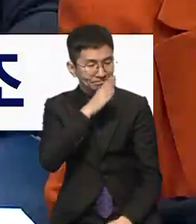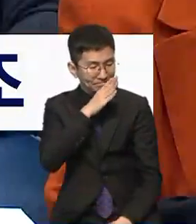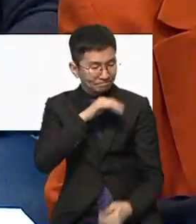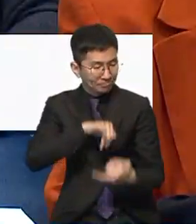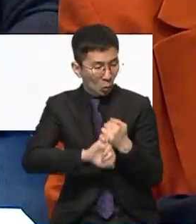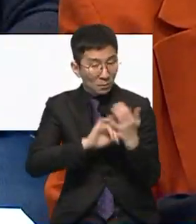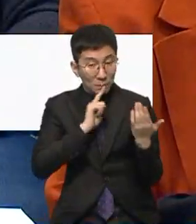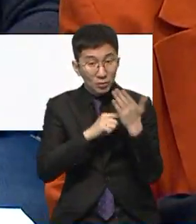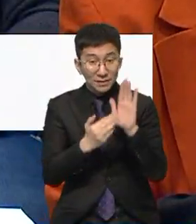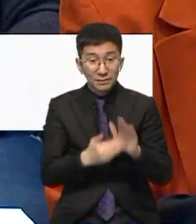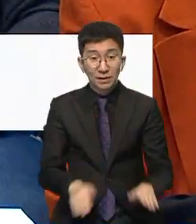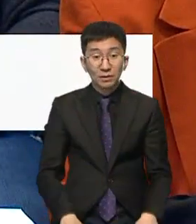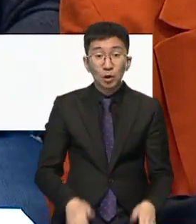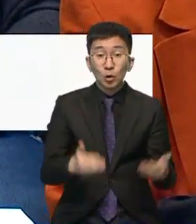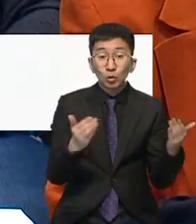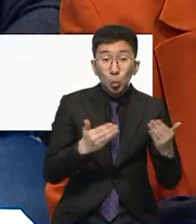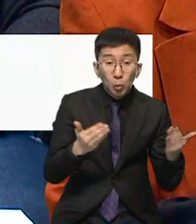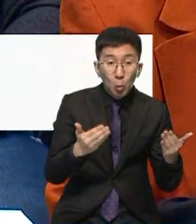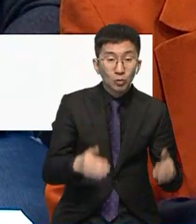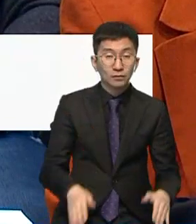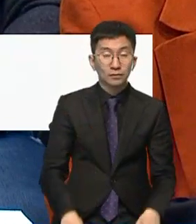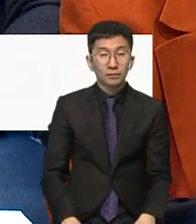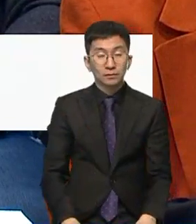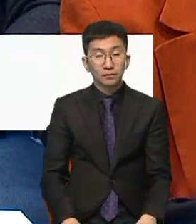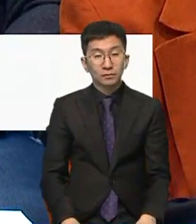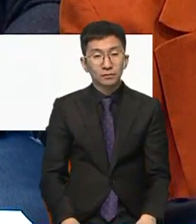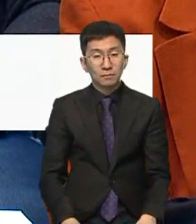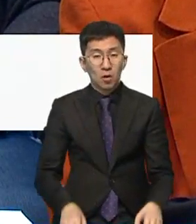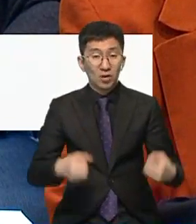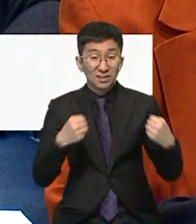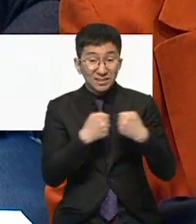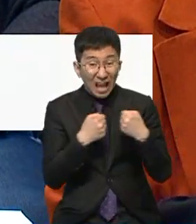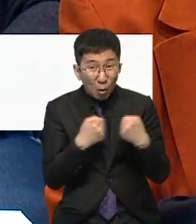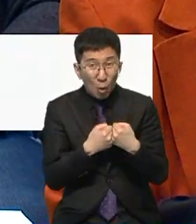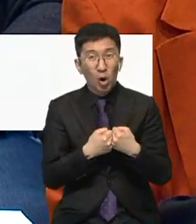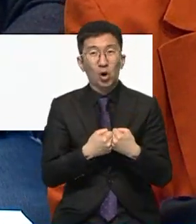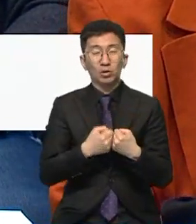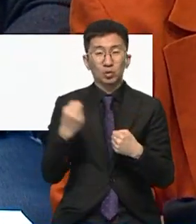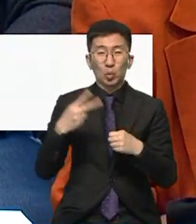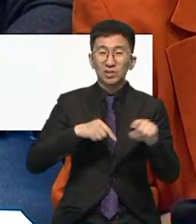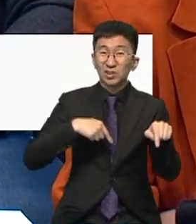법치주의 확립을 재차 강조했습니다.